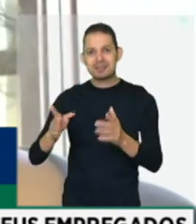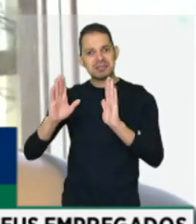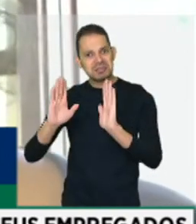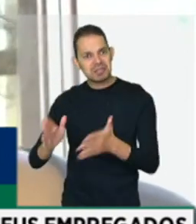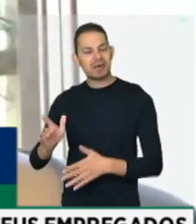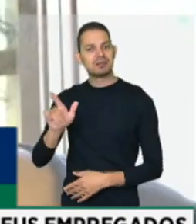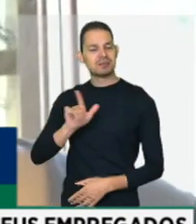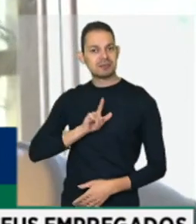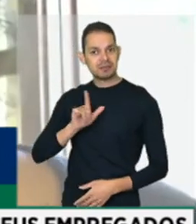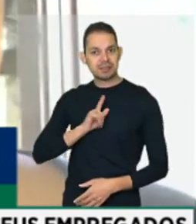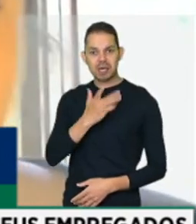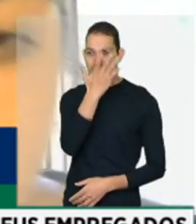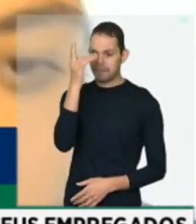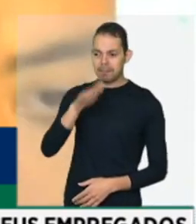POR MORADIA, MAS É INADMISSÍVEL QUE HAJA